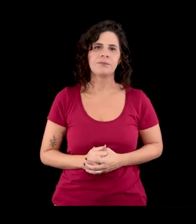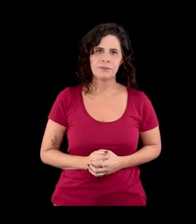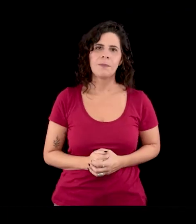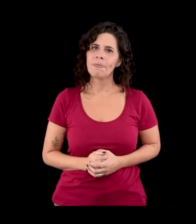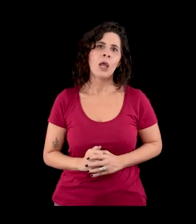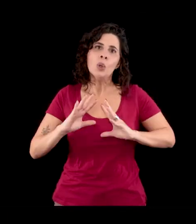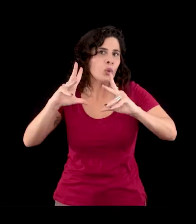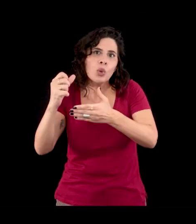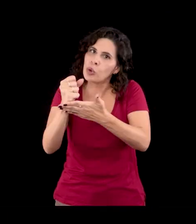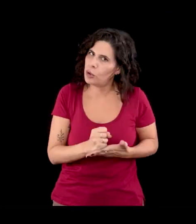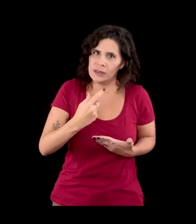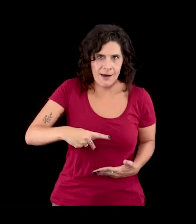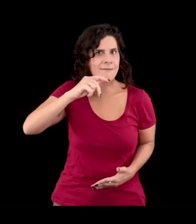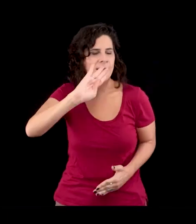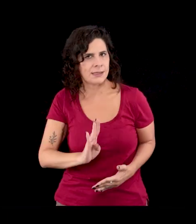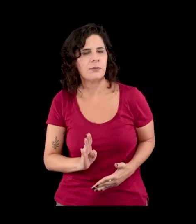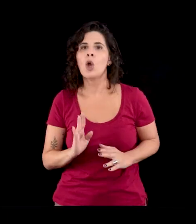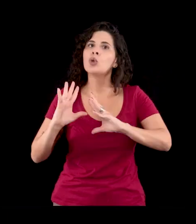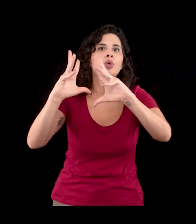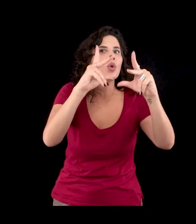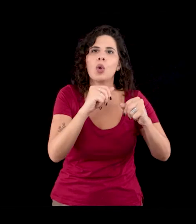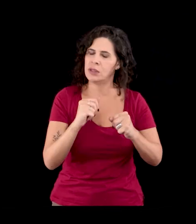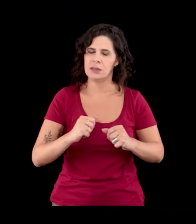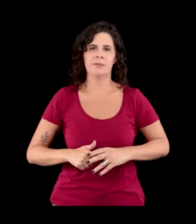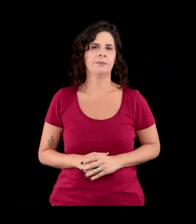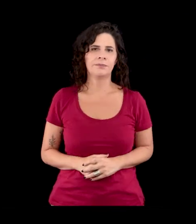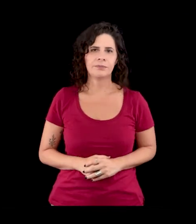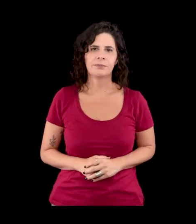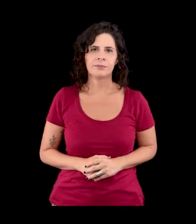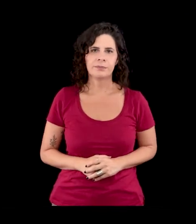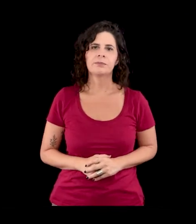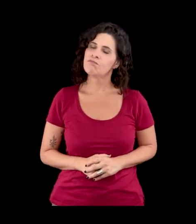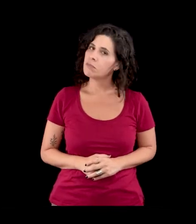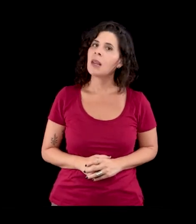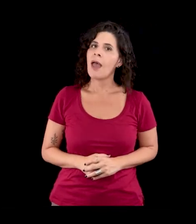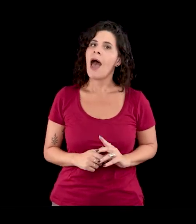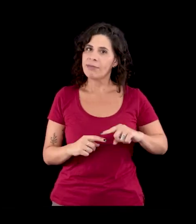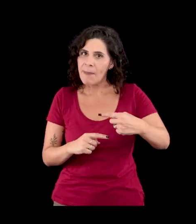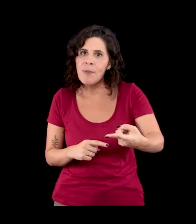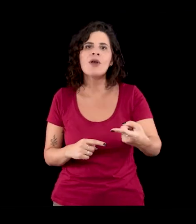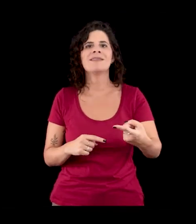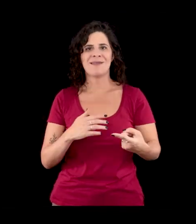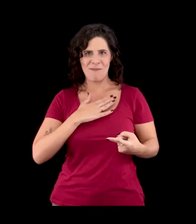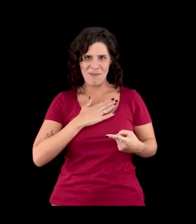resgatando para o Brasil. Vieram todas. Quando cheguei na minha galeria,